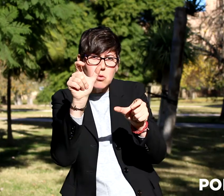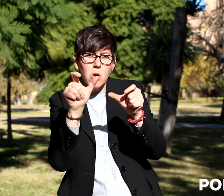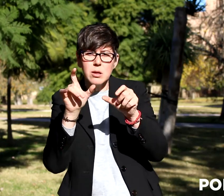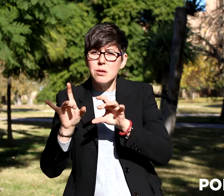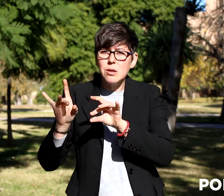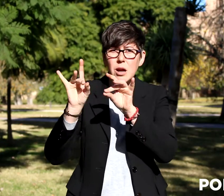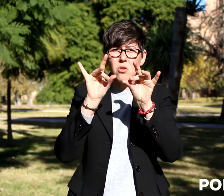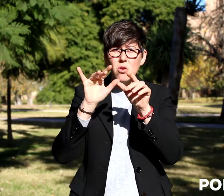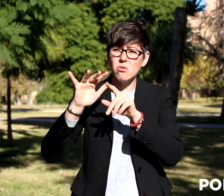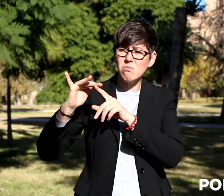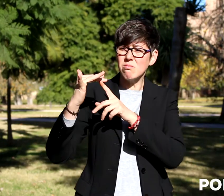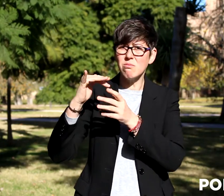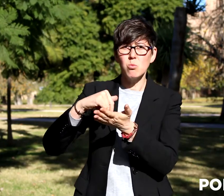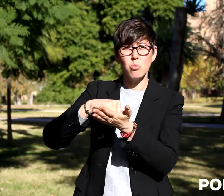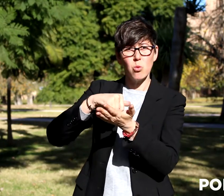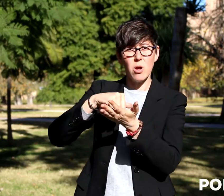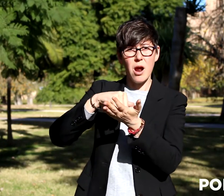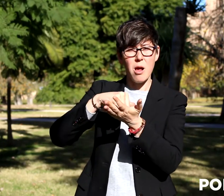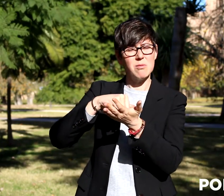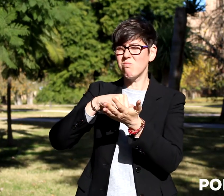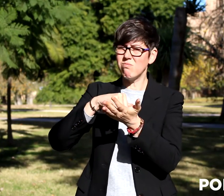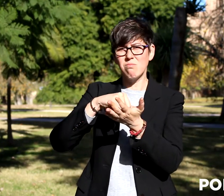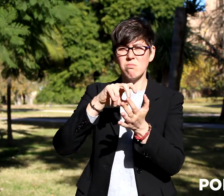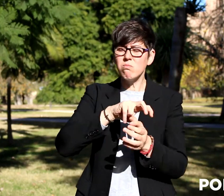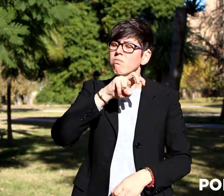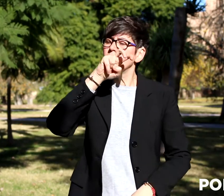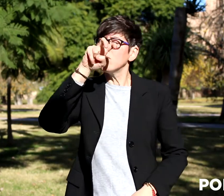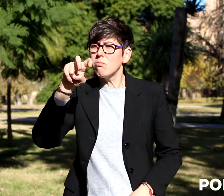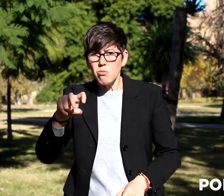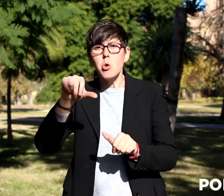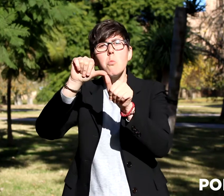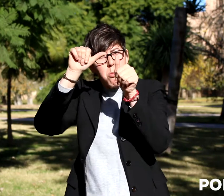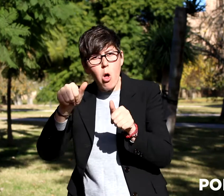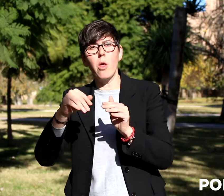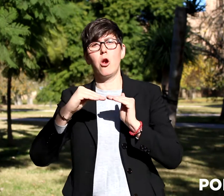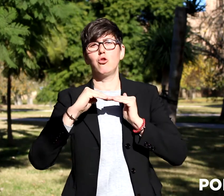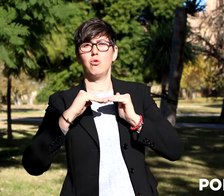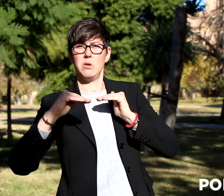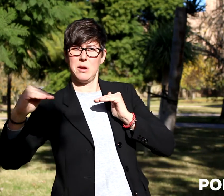poniendo en el centro siempre a los territorios y a las personas más vulnerables, para poder así